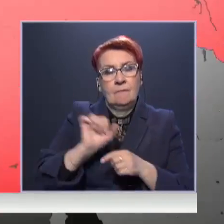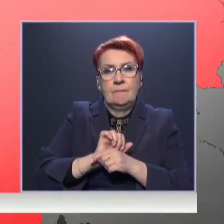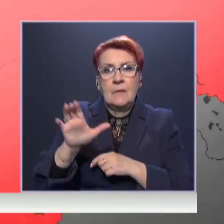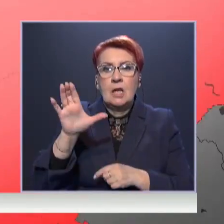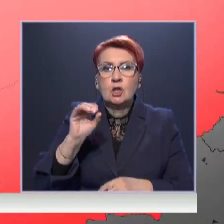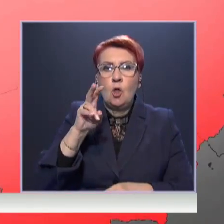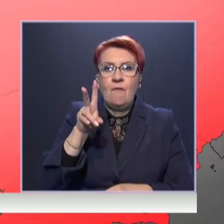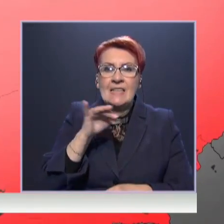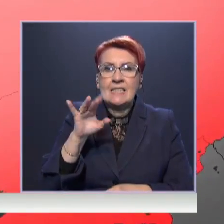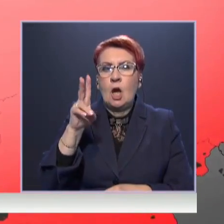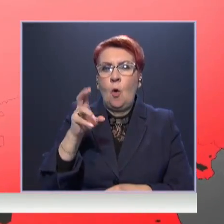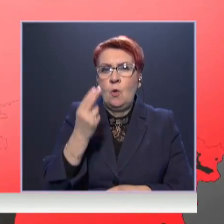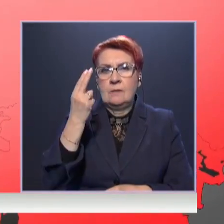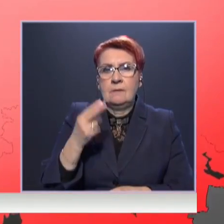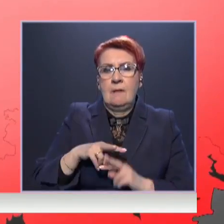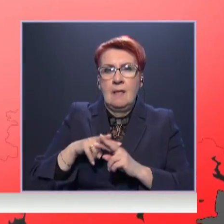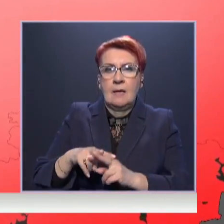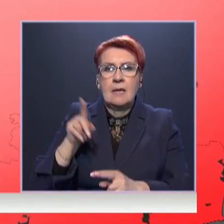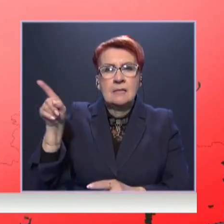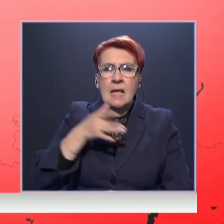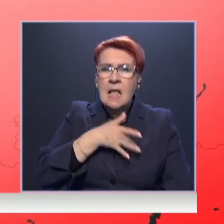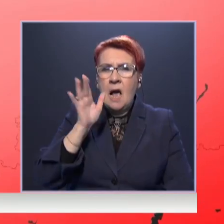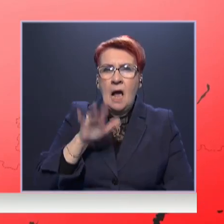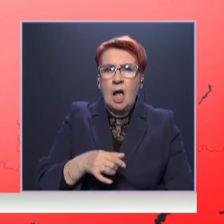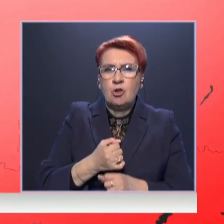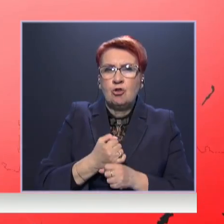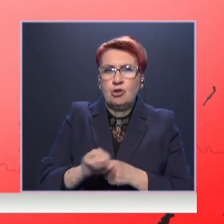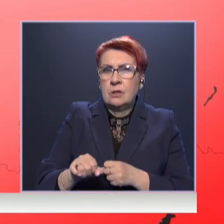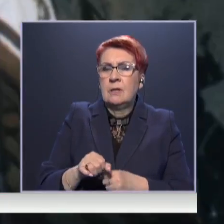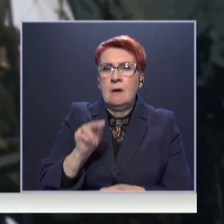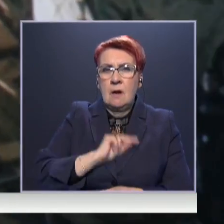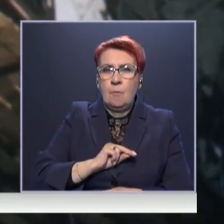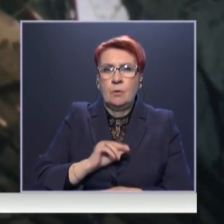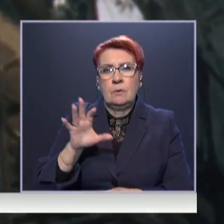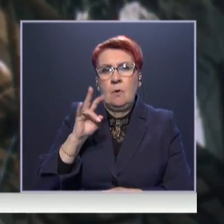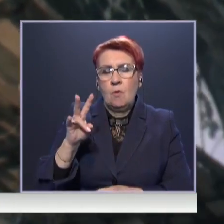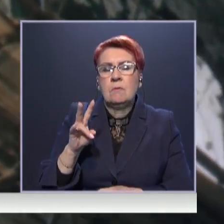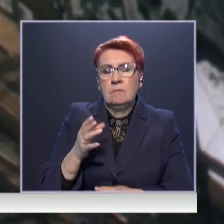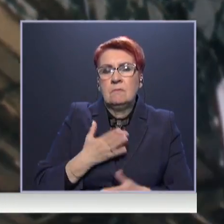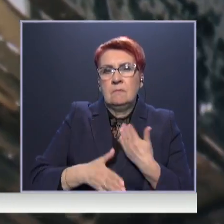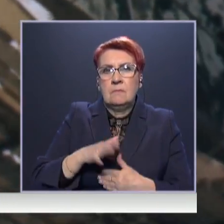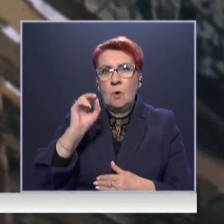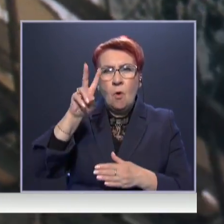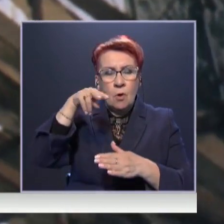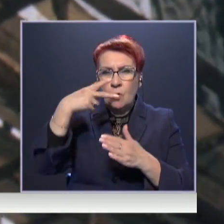концлагерь здесь на каторжных работах Великий Пастырь стал инвалидом он упал со строительных лесов и